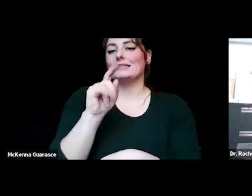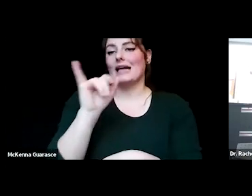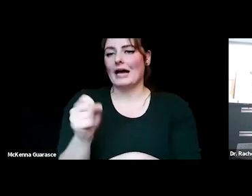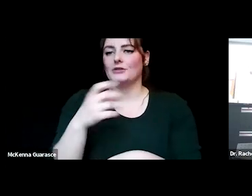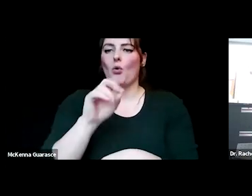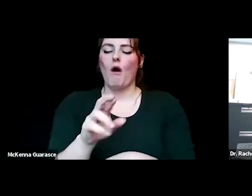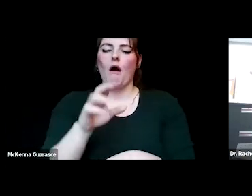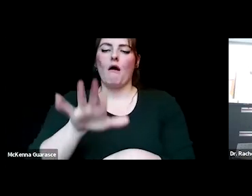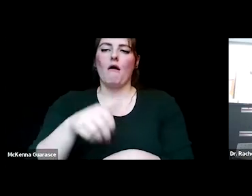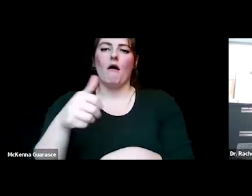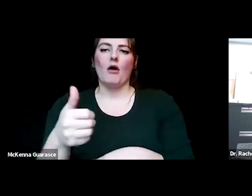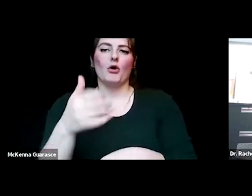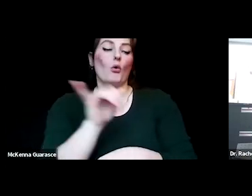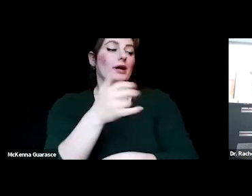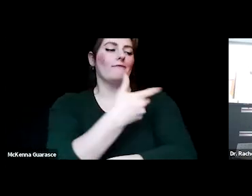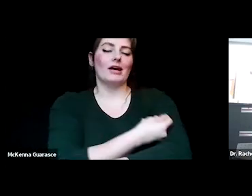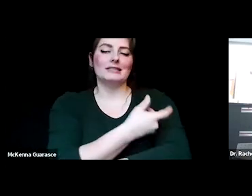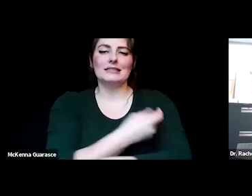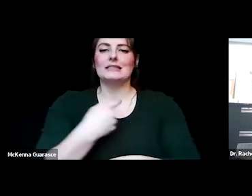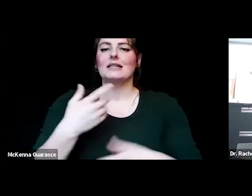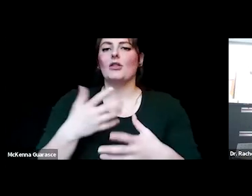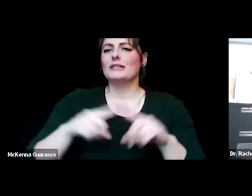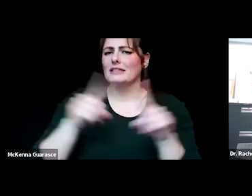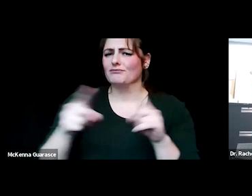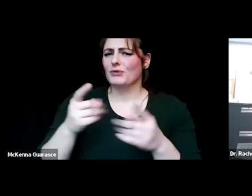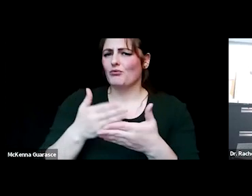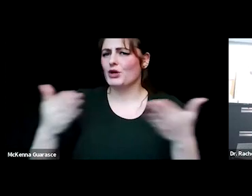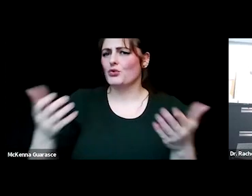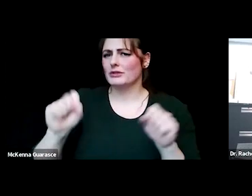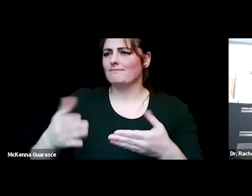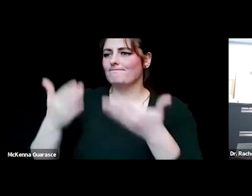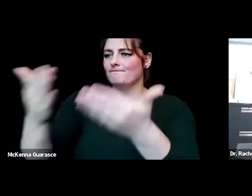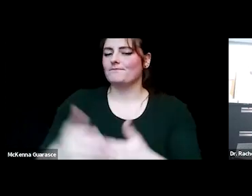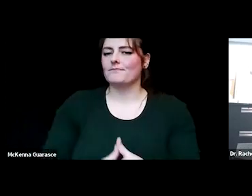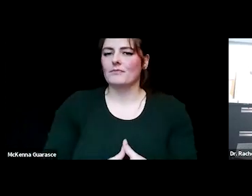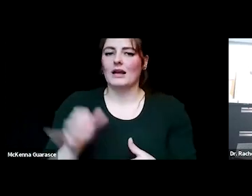que brindan a diario que ni siquiera conozco.